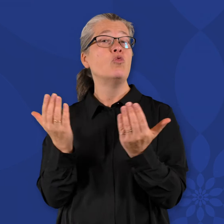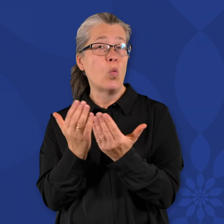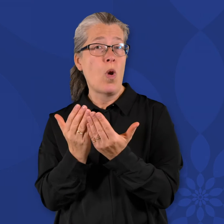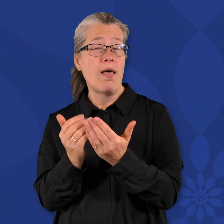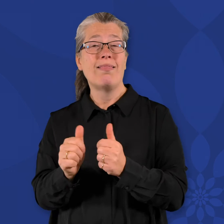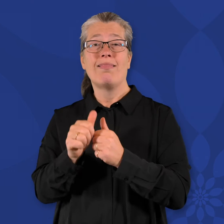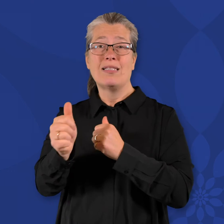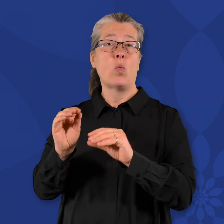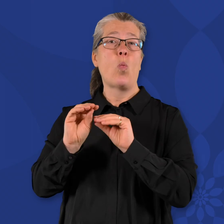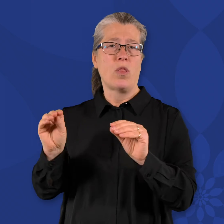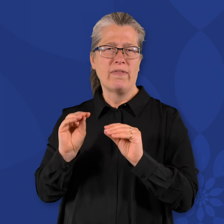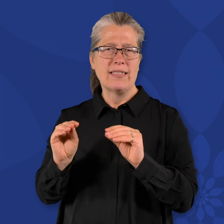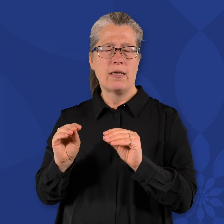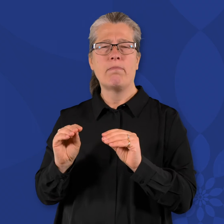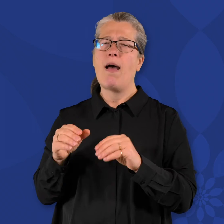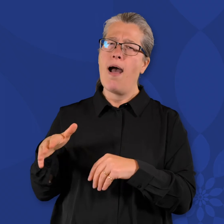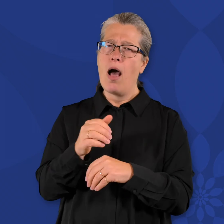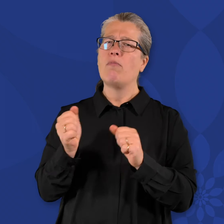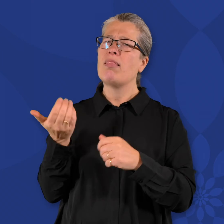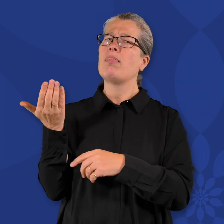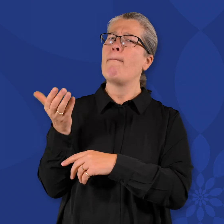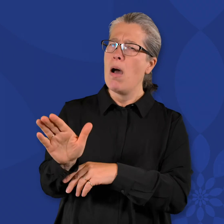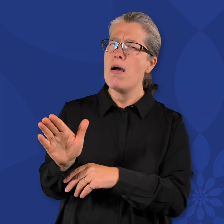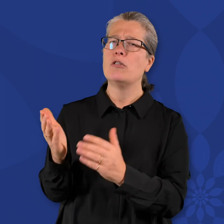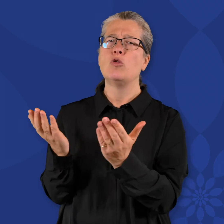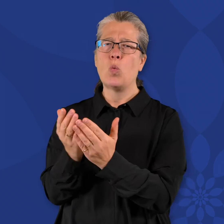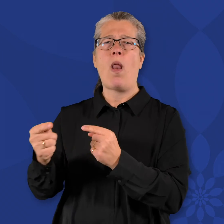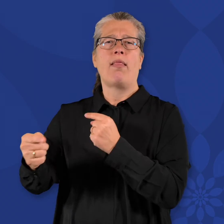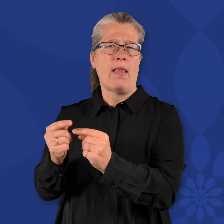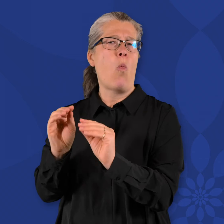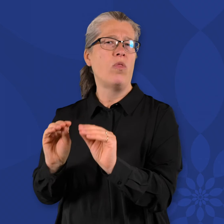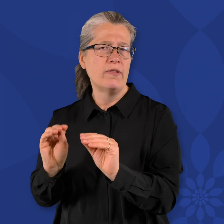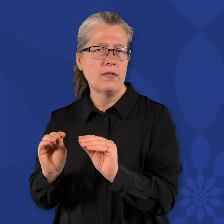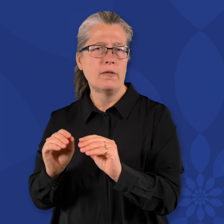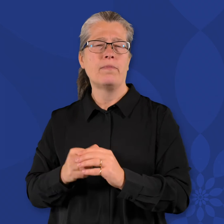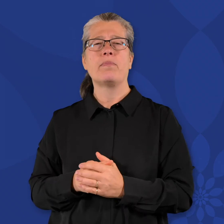som har distansundervisning ska återvända till närundervisning.